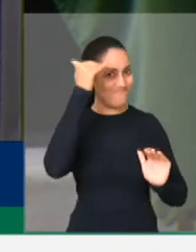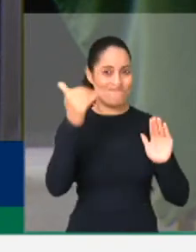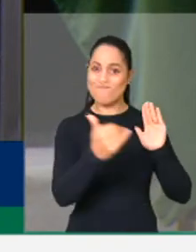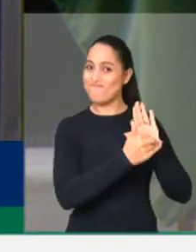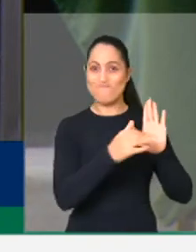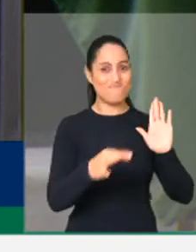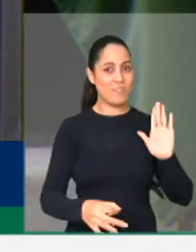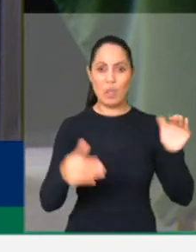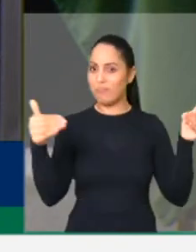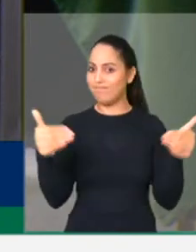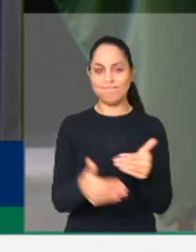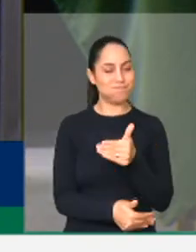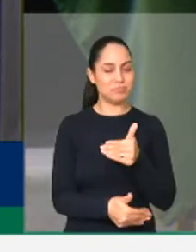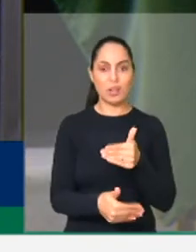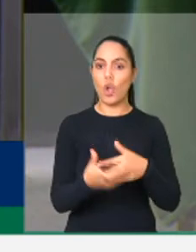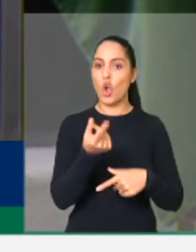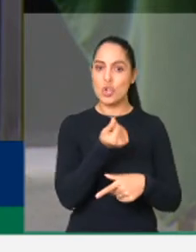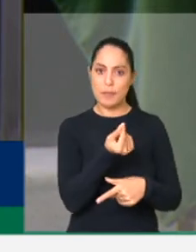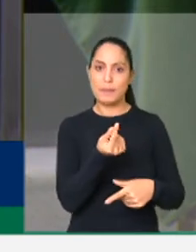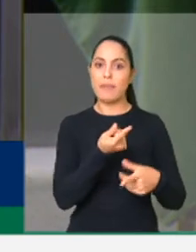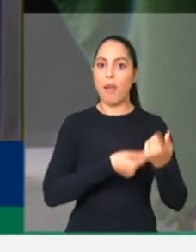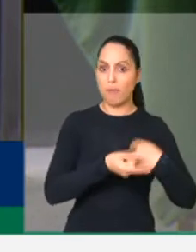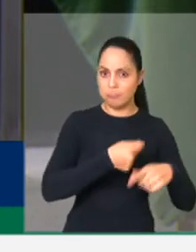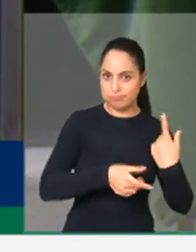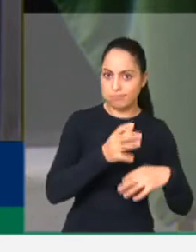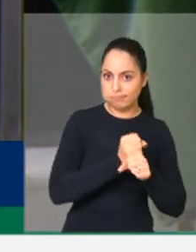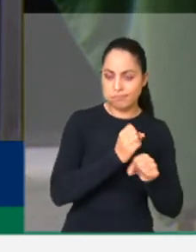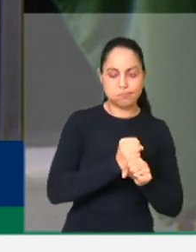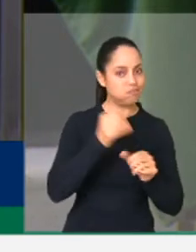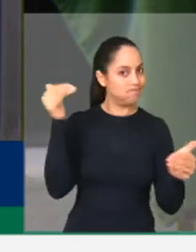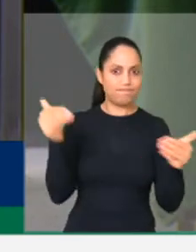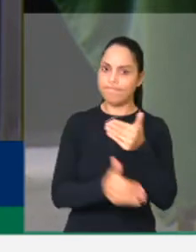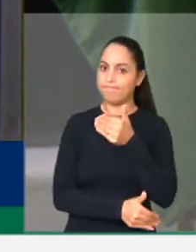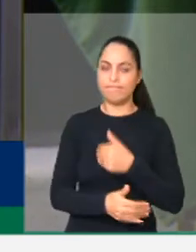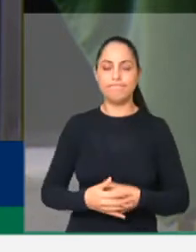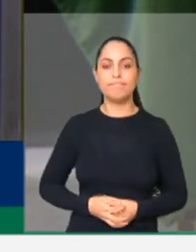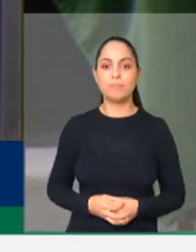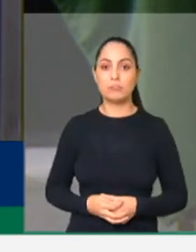ARTIGO 125 E 126 INCISO I ALÍNEA B DA ORÇAMENTÁRIA DE DIRETRIZES ORÇAMENTÁRIAS